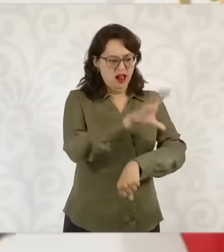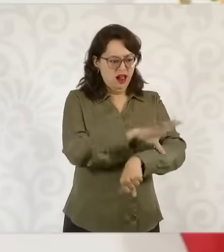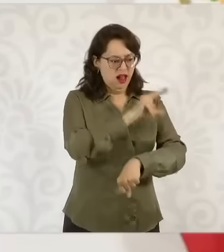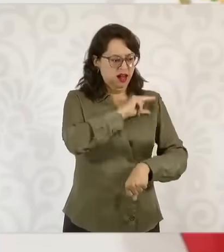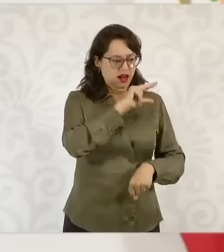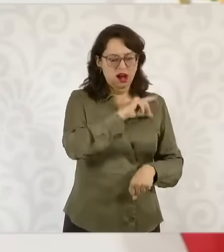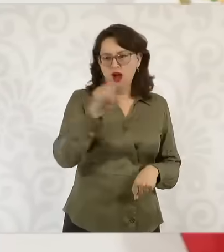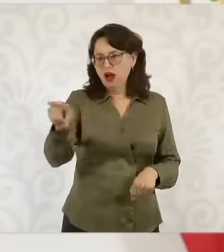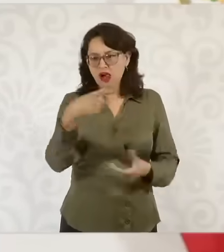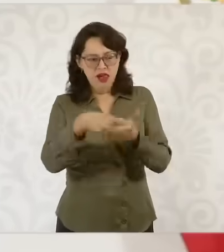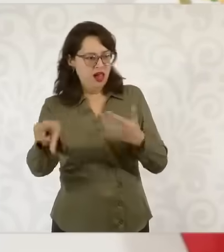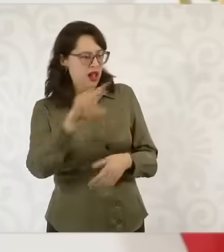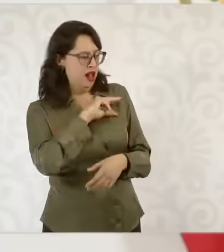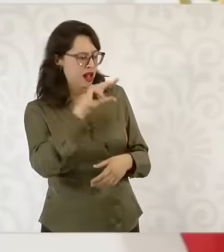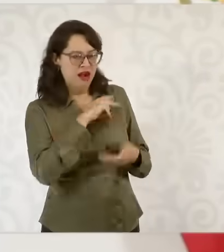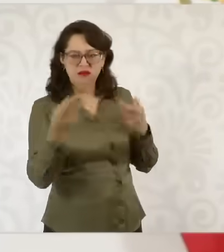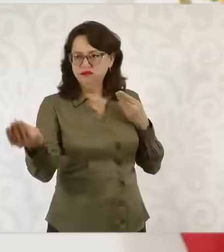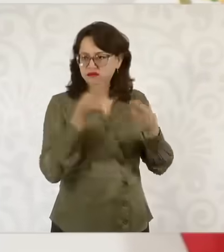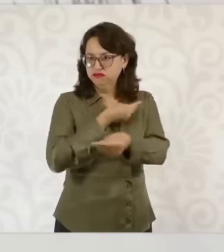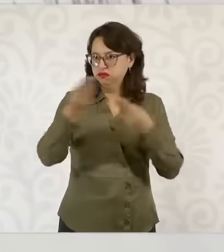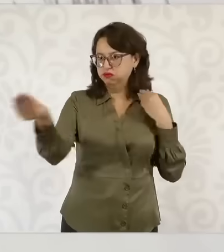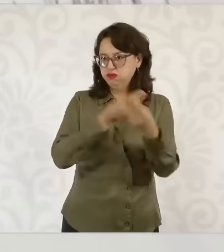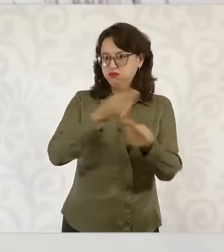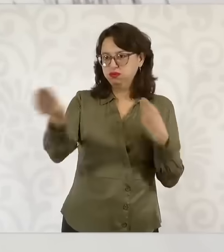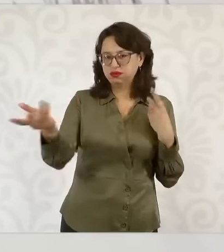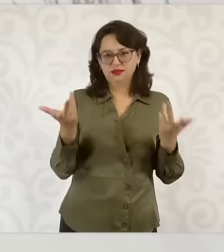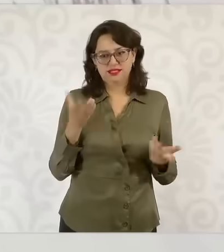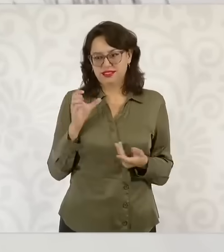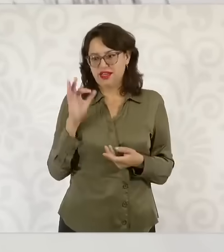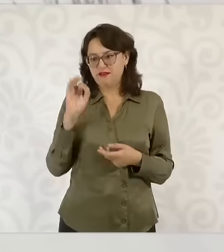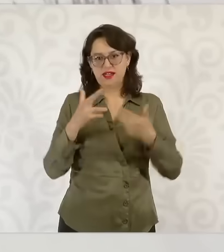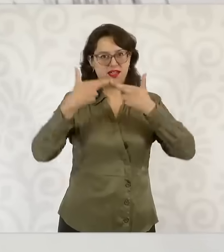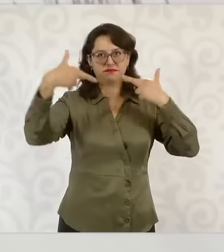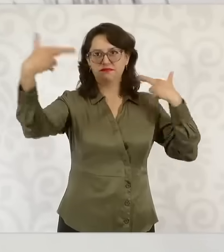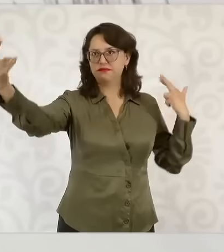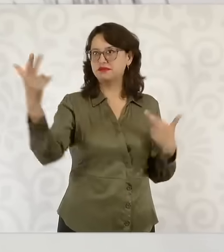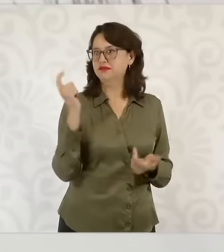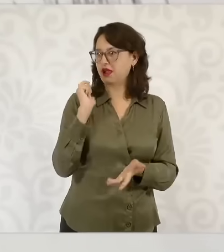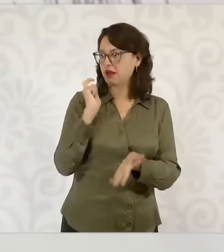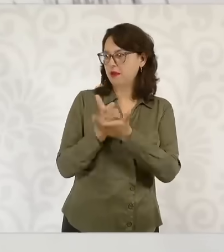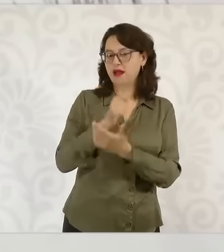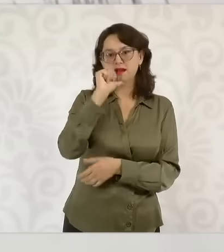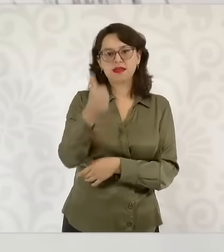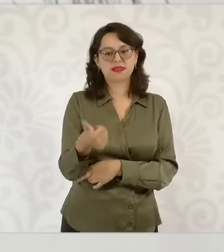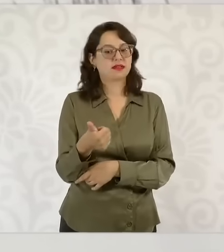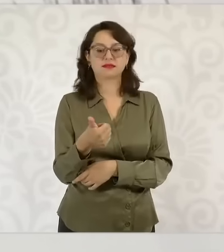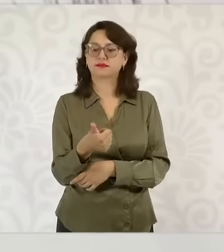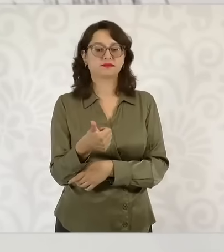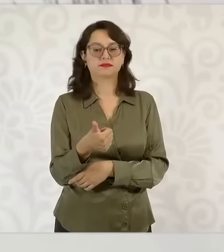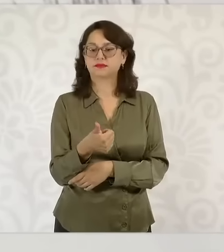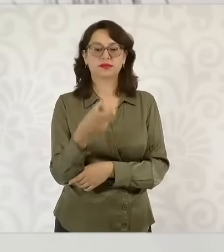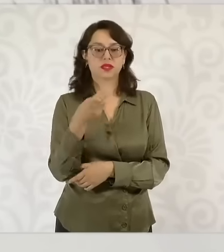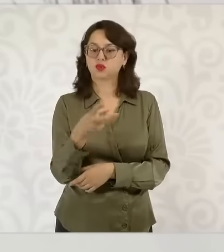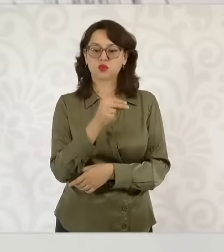compra privada de energía sin pagar prácticamente la transmisión. Entonces, ese es el asunto. Eh,